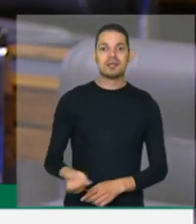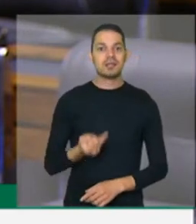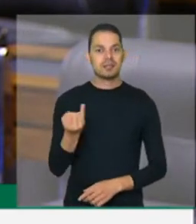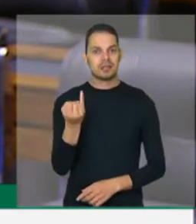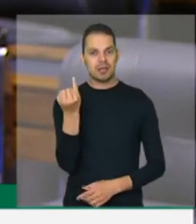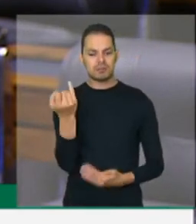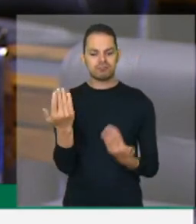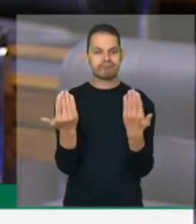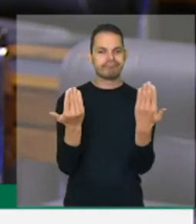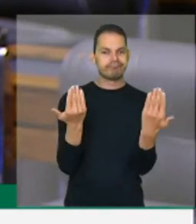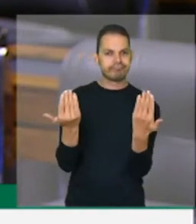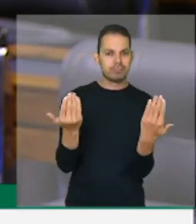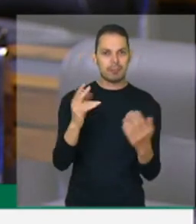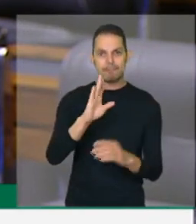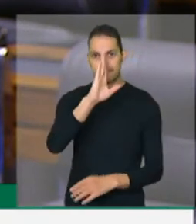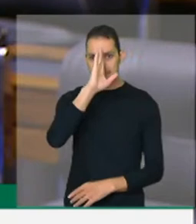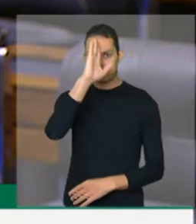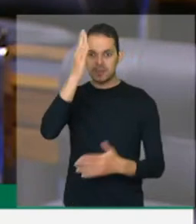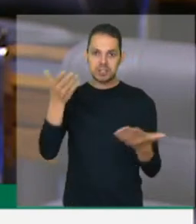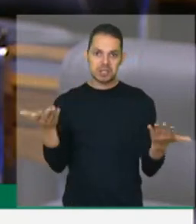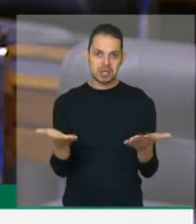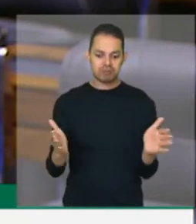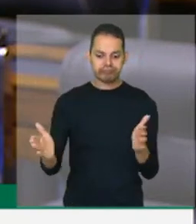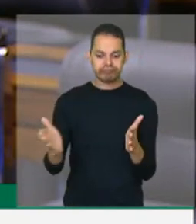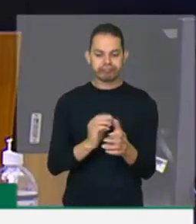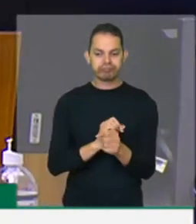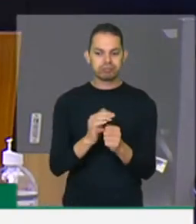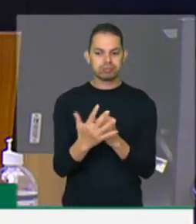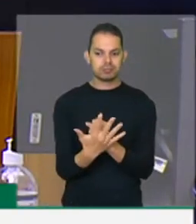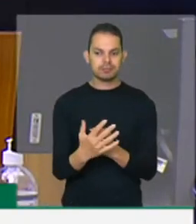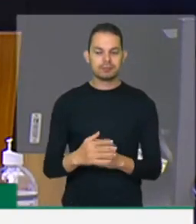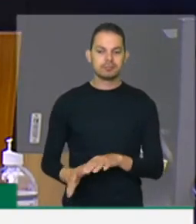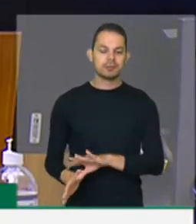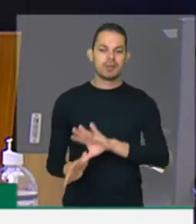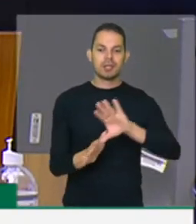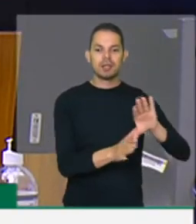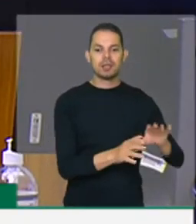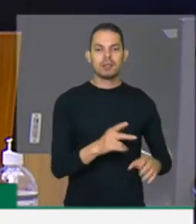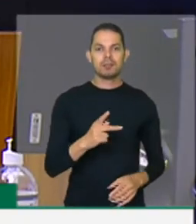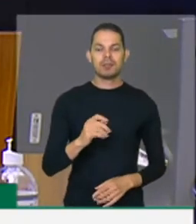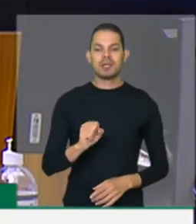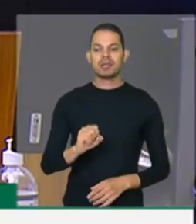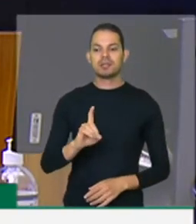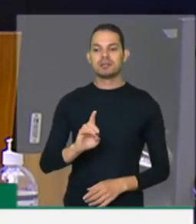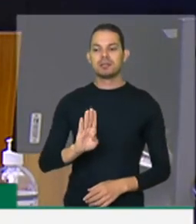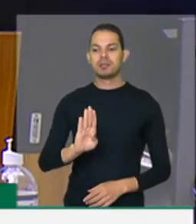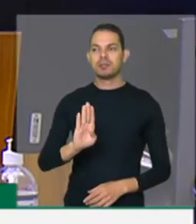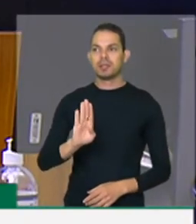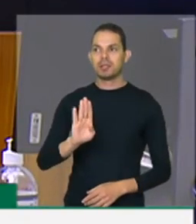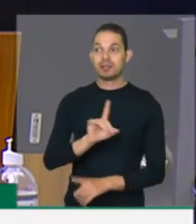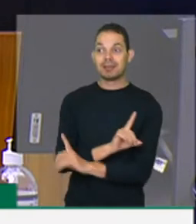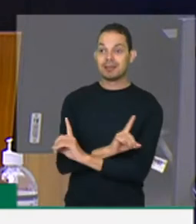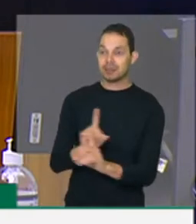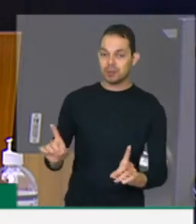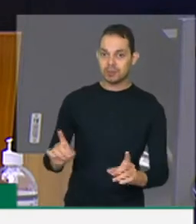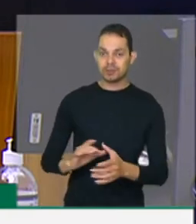DE PANDEMIA. -- [PRESIDENTE]: O PSDB. [DEPUTADA]: PRESIDENTE PELO PT. [DEPUTADO]: PSDB NÃO, SENHOR PRESIDENTE. [PRESIDENTE]: PSDB